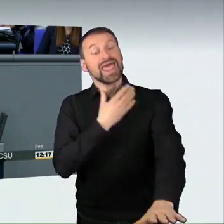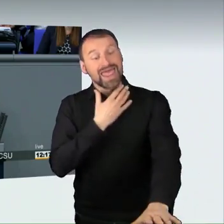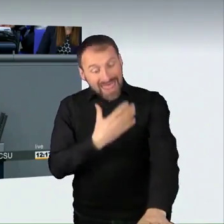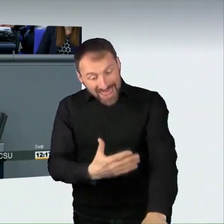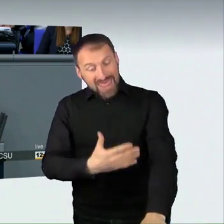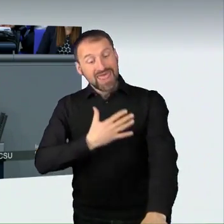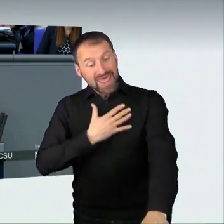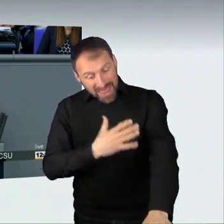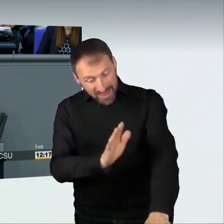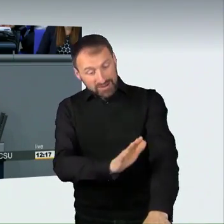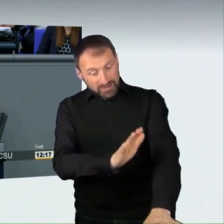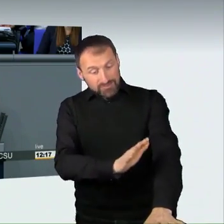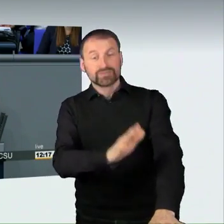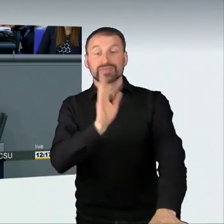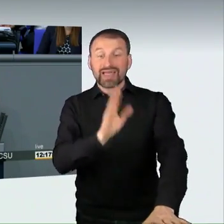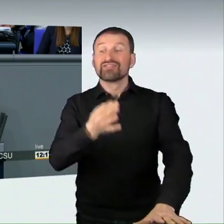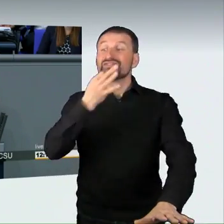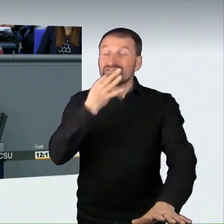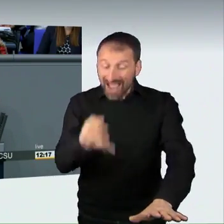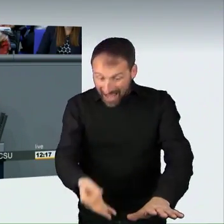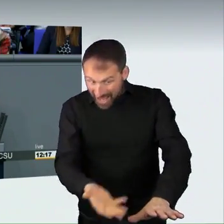Sind Sie dazu bereit, eine Zwischenfrage... (Sprecherwechsel): Ja.